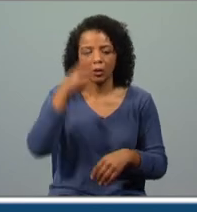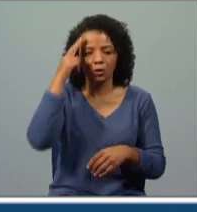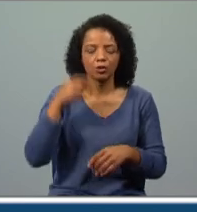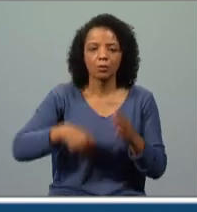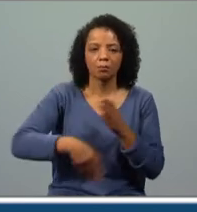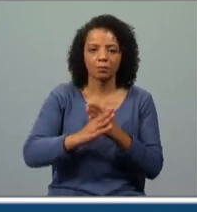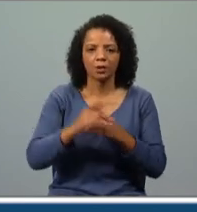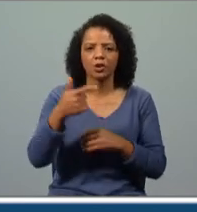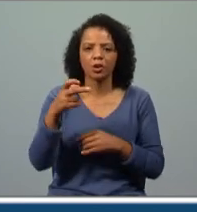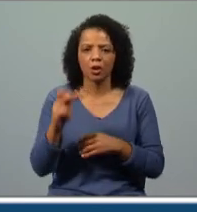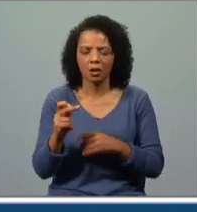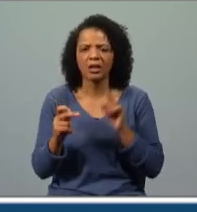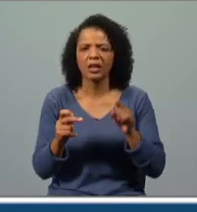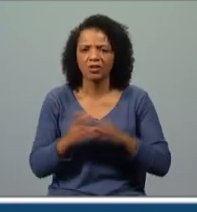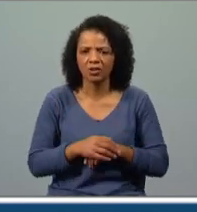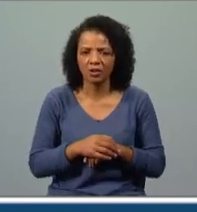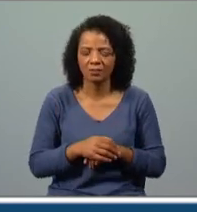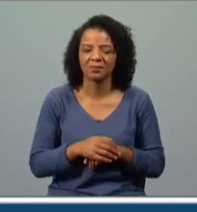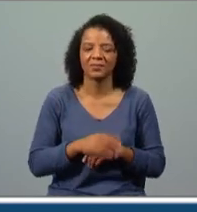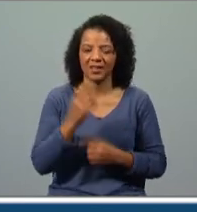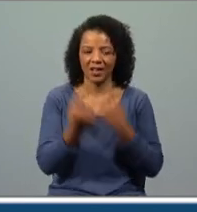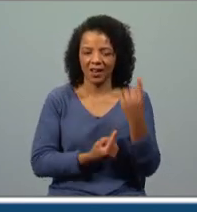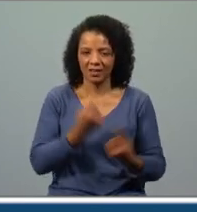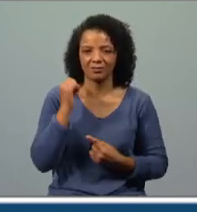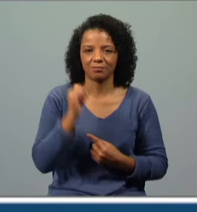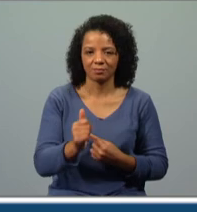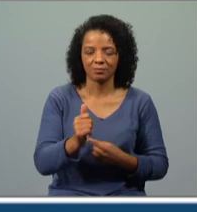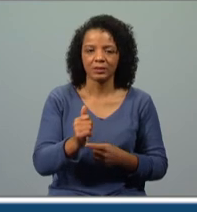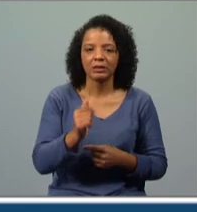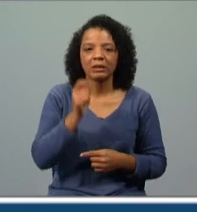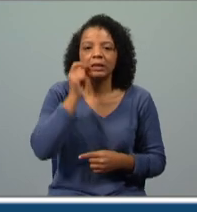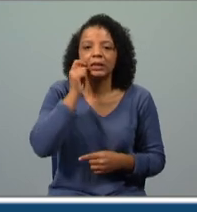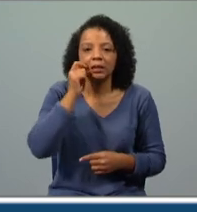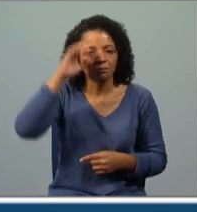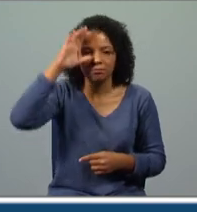para Tróia então e nesta alguém exato não sabemos Também quem é 那時和現在的特洛伊確切的人我們不知道是誰